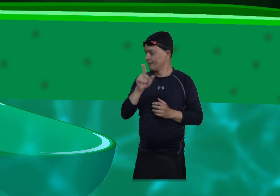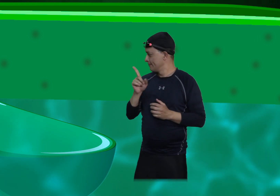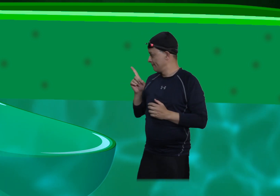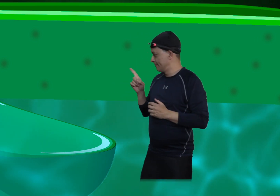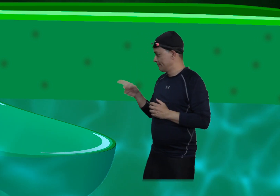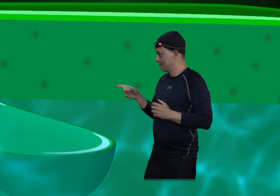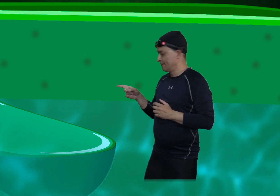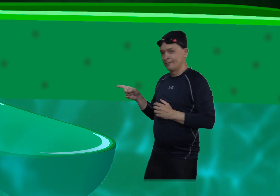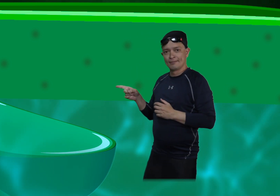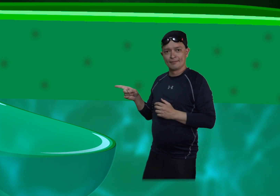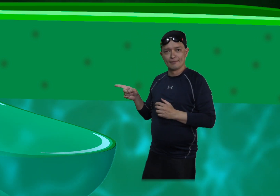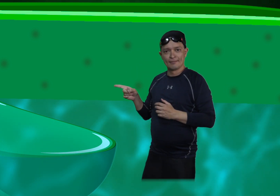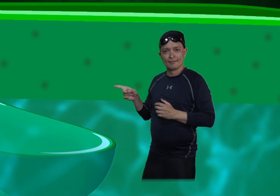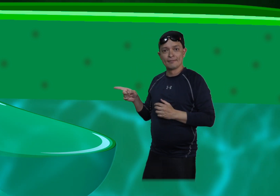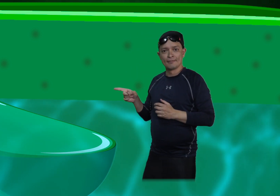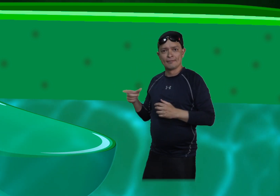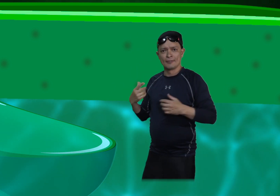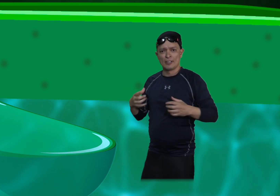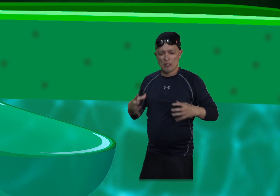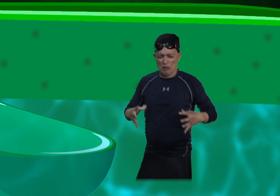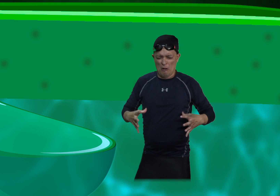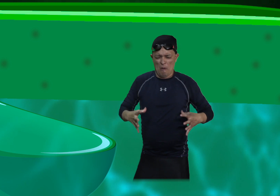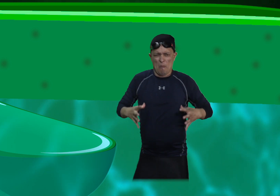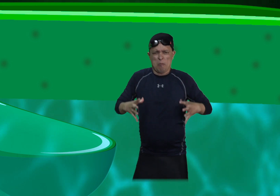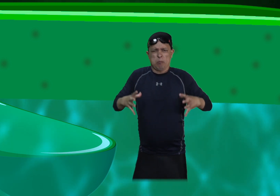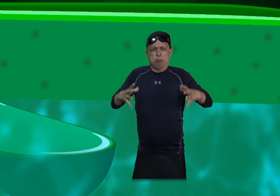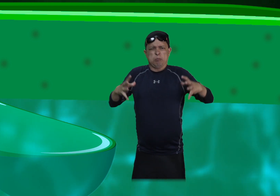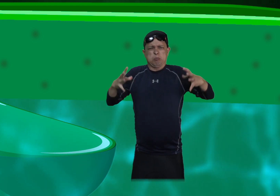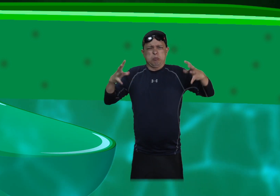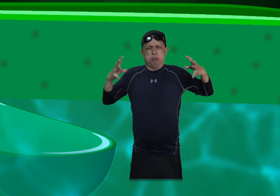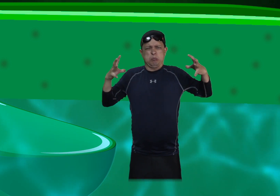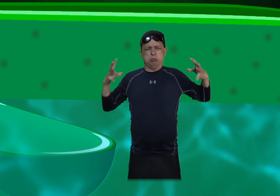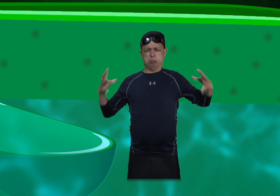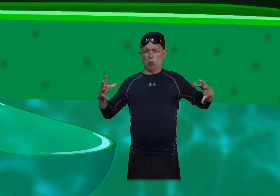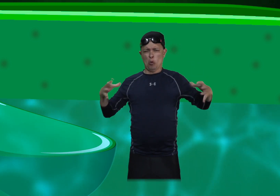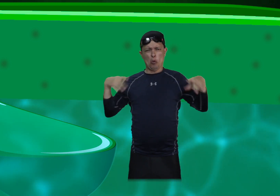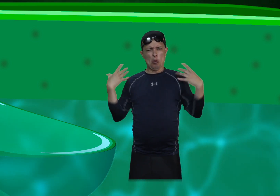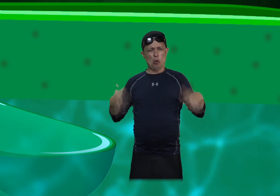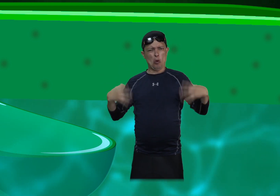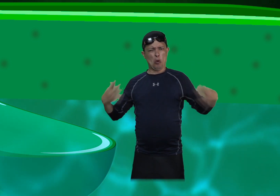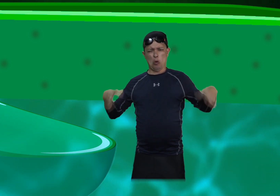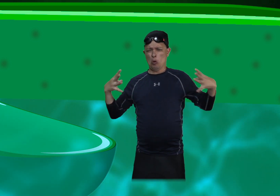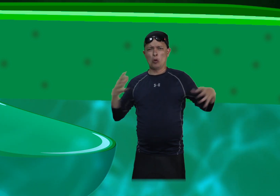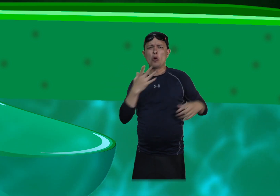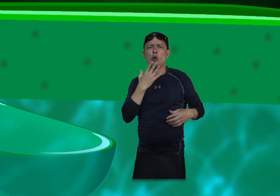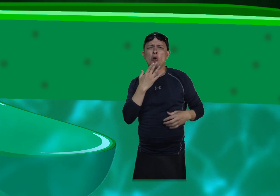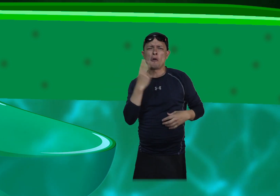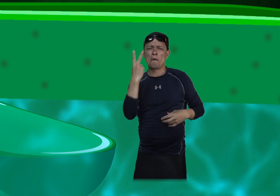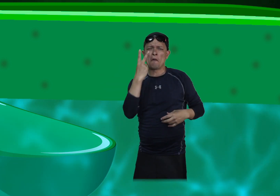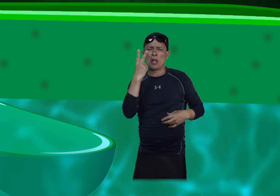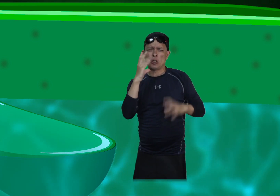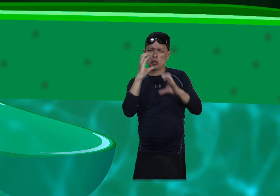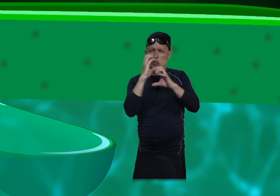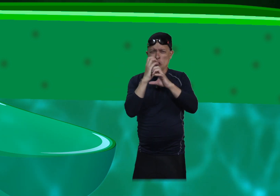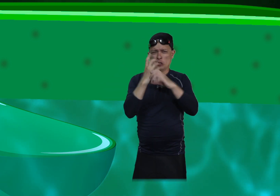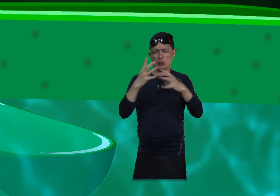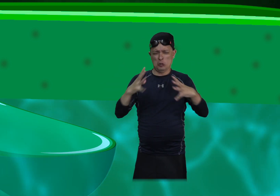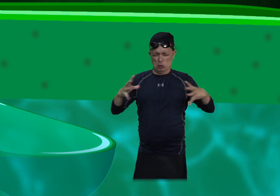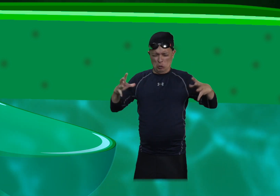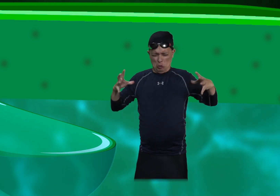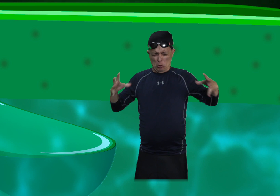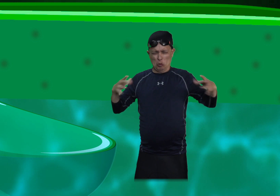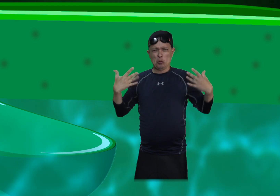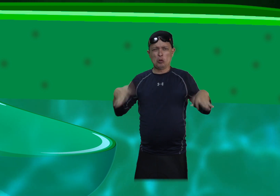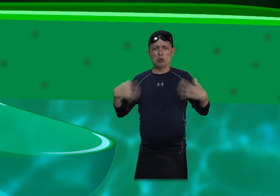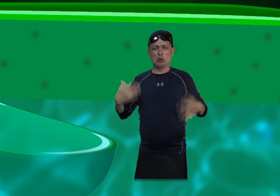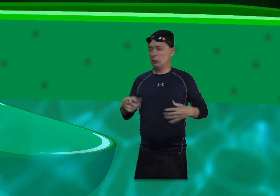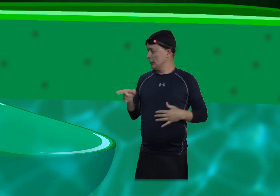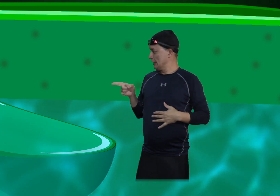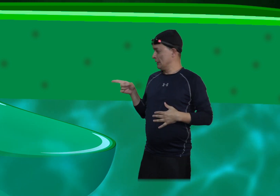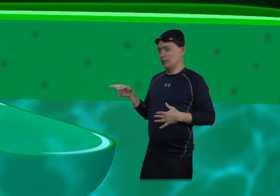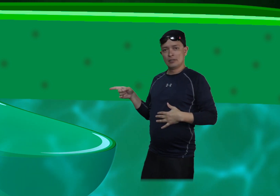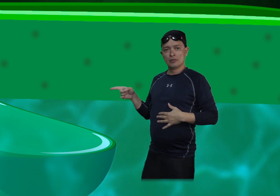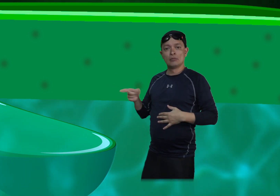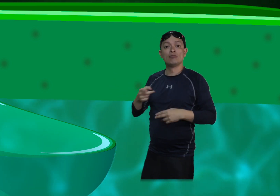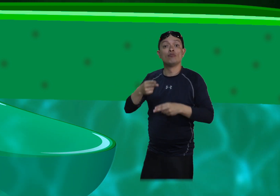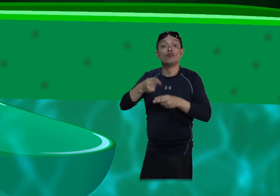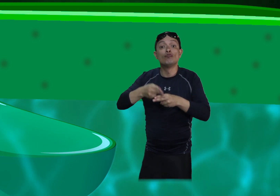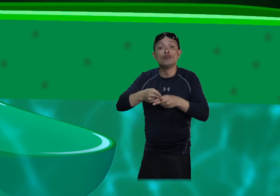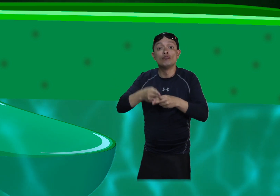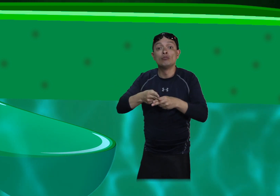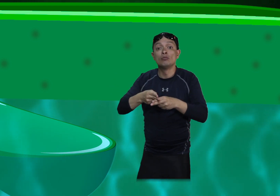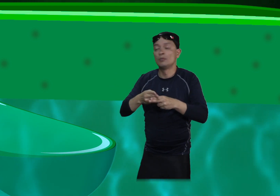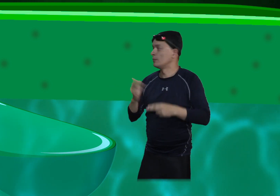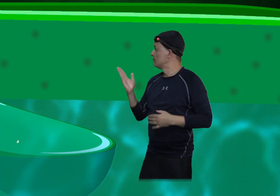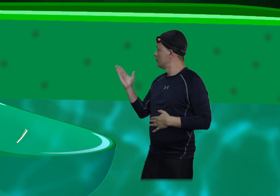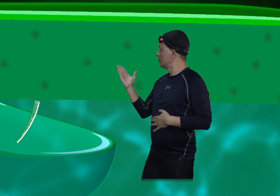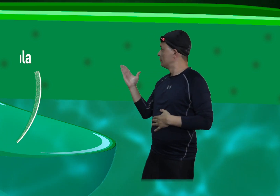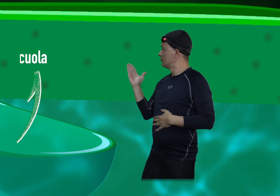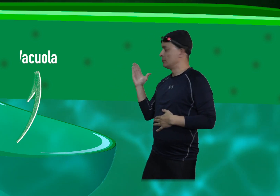Bien, esto que estamos viendo, que es como una bolsa grande de color verde oscuro, se llama así: